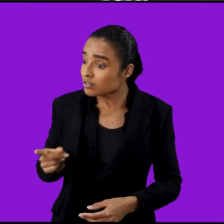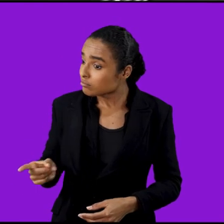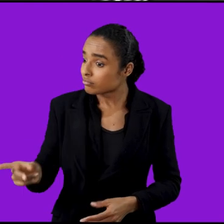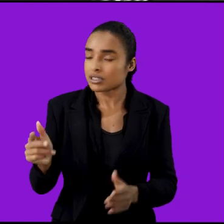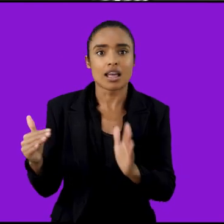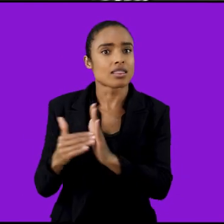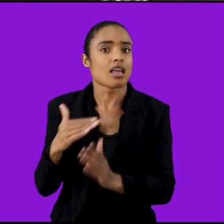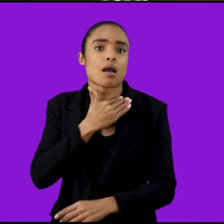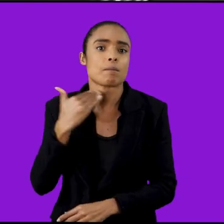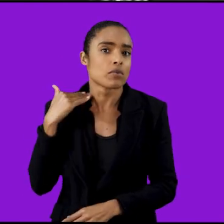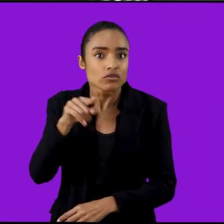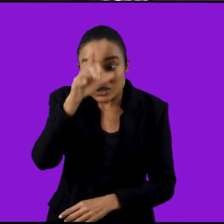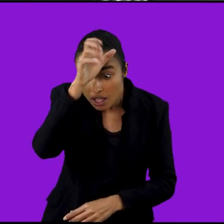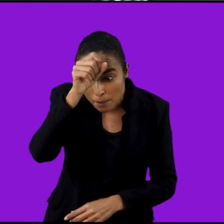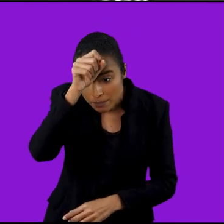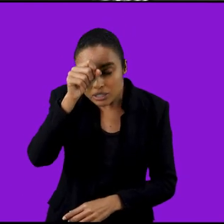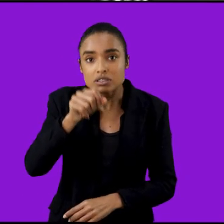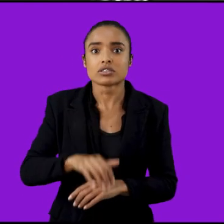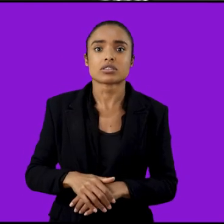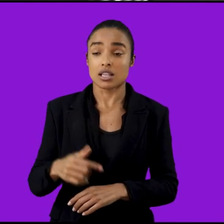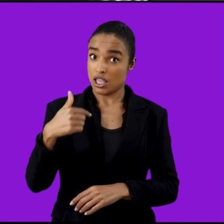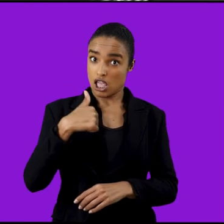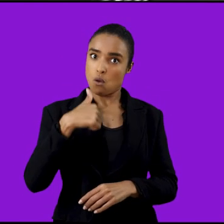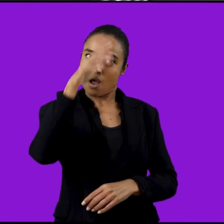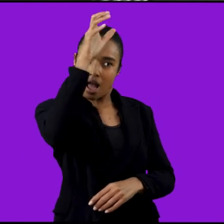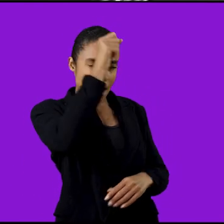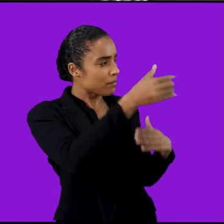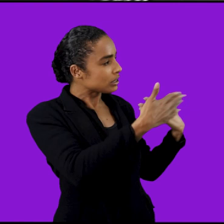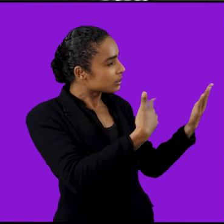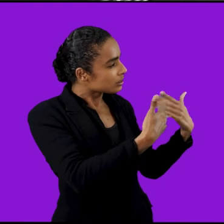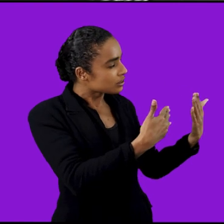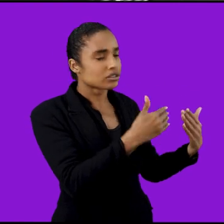Sabe, sabe, essa coisa do aprendizado é importante, eu aprendi muito com vocês, com a Laboratório